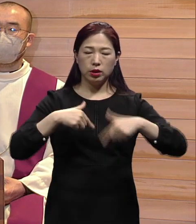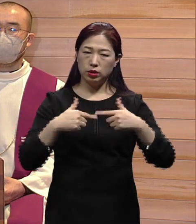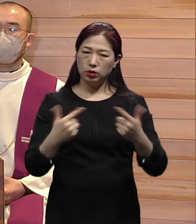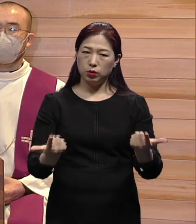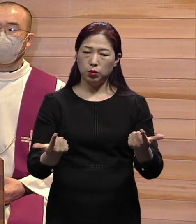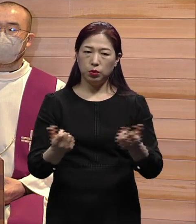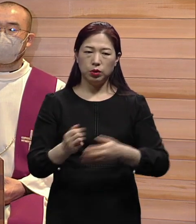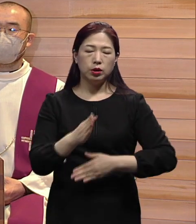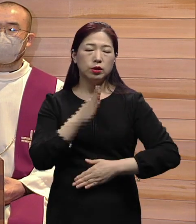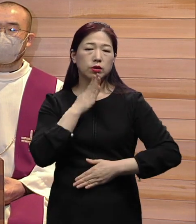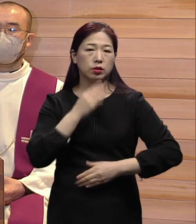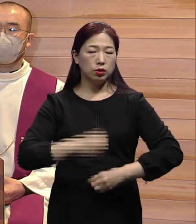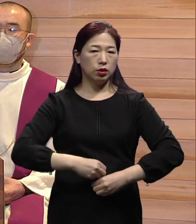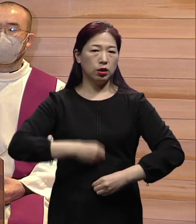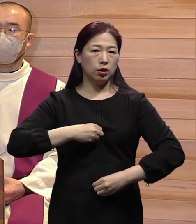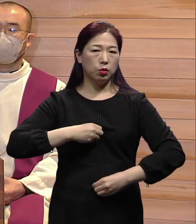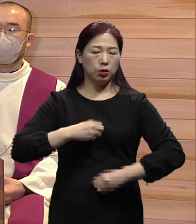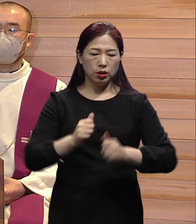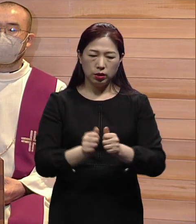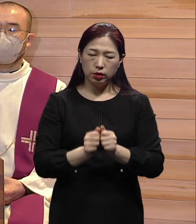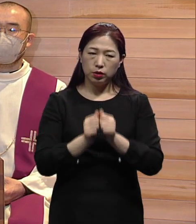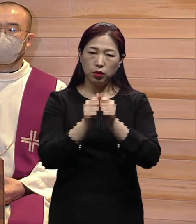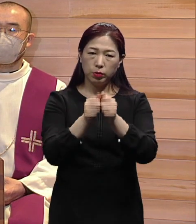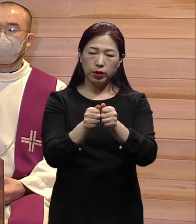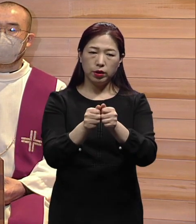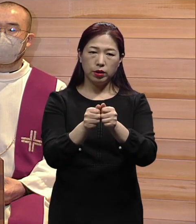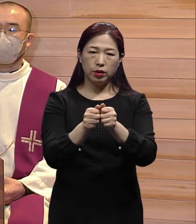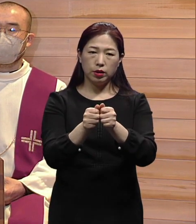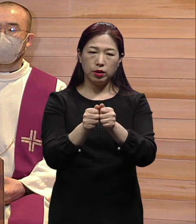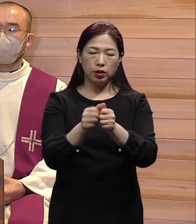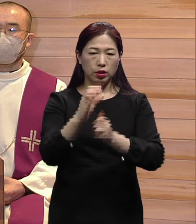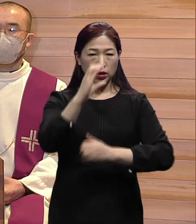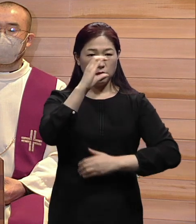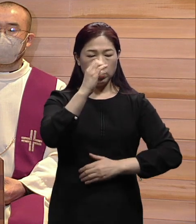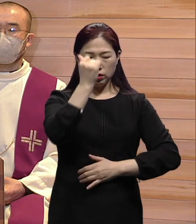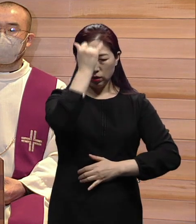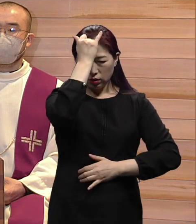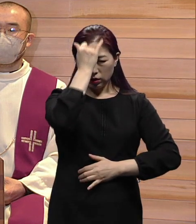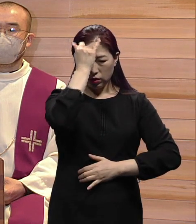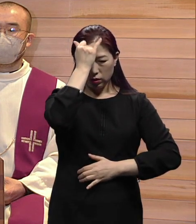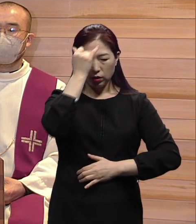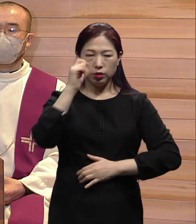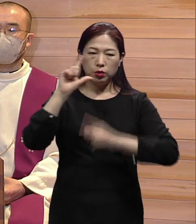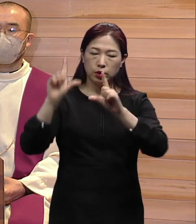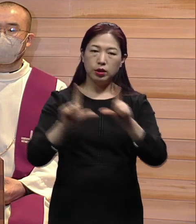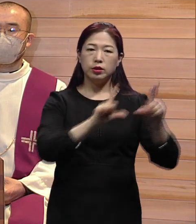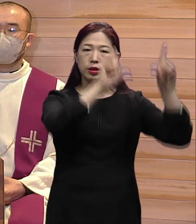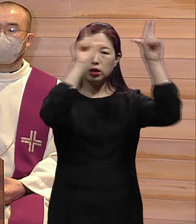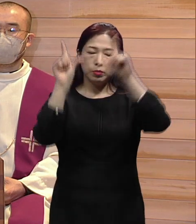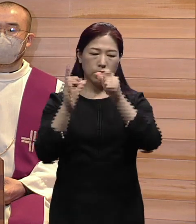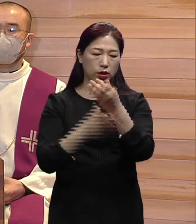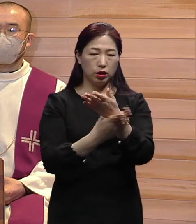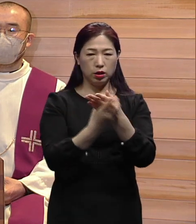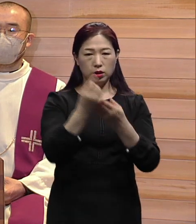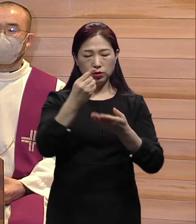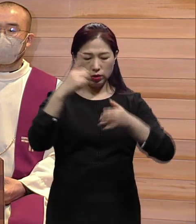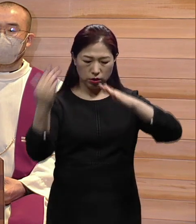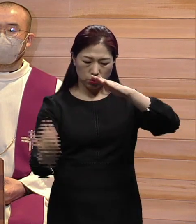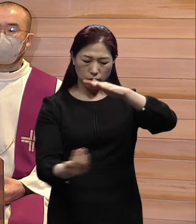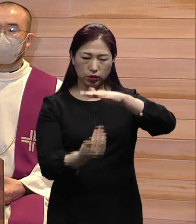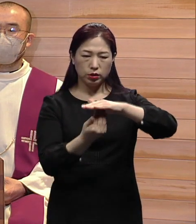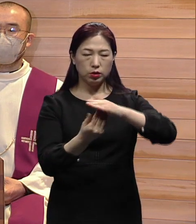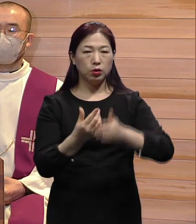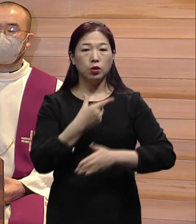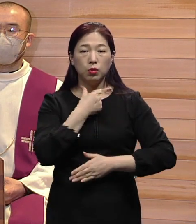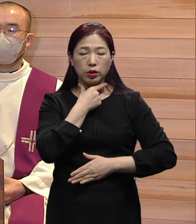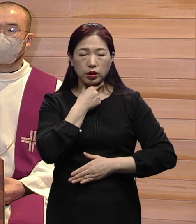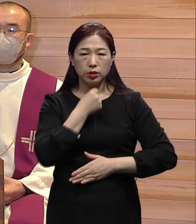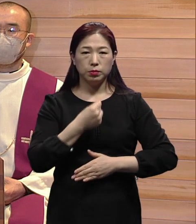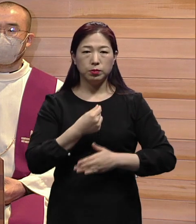진정하고 참된 경배, 전례와 삶의 일치가 이루어지기를 진정 바라십니다